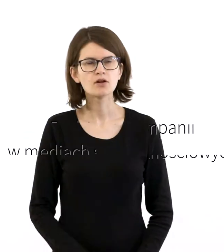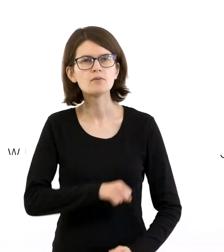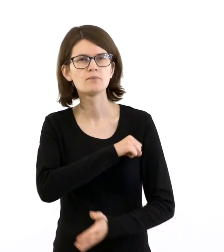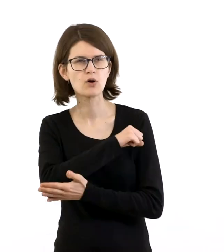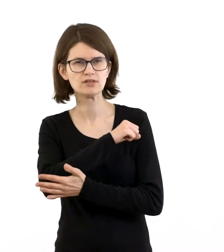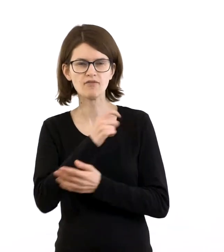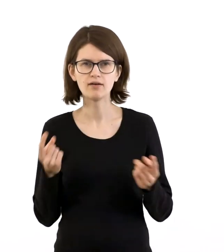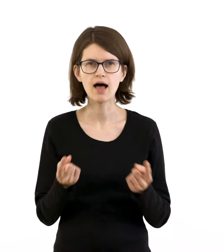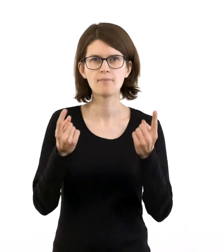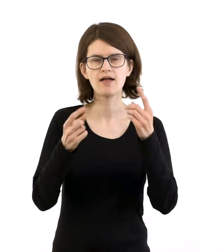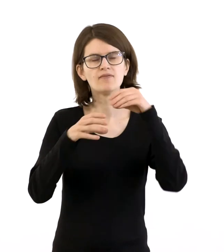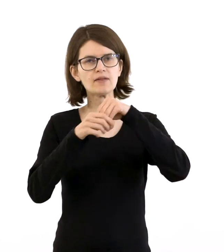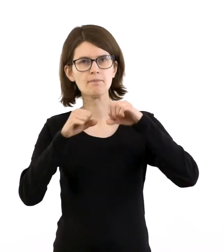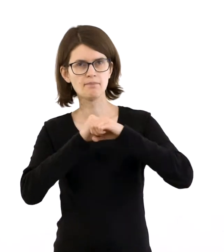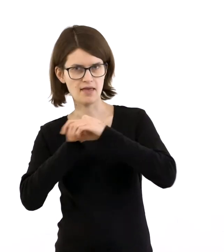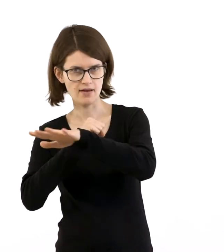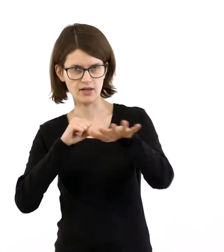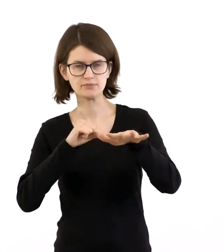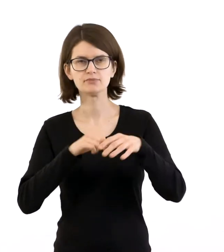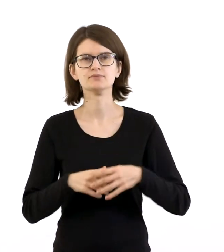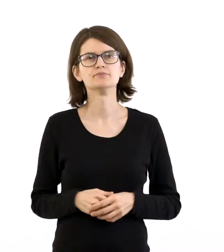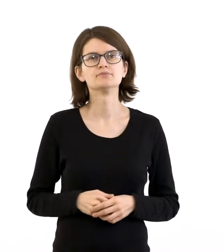Podstawy kampanii w mediach społecznościowych